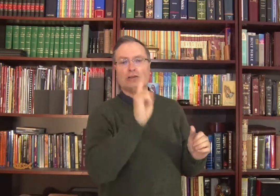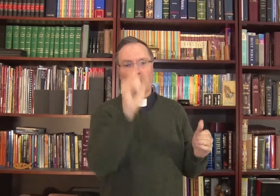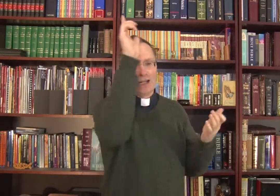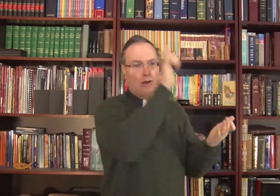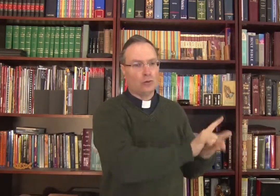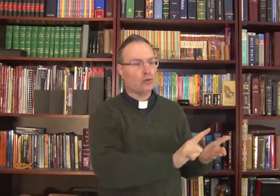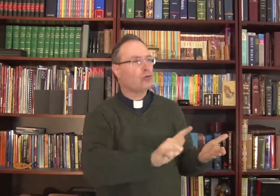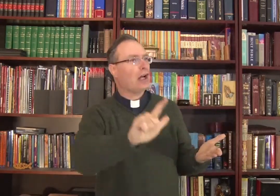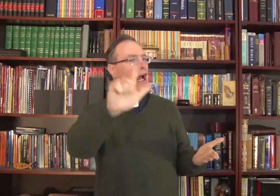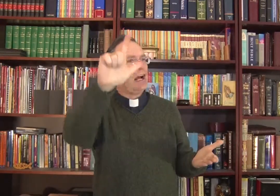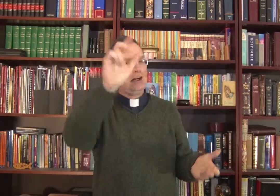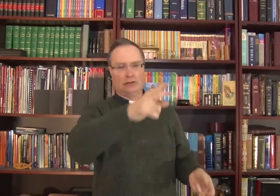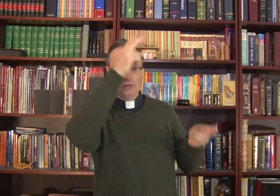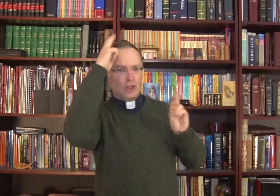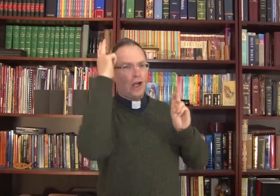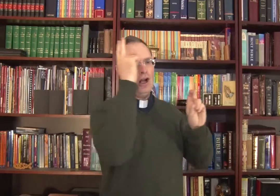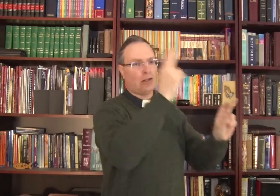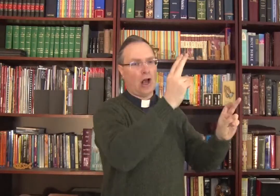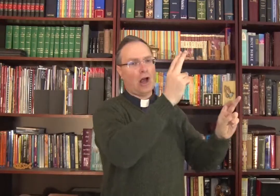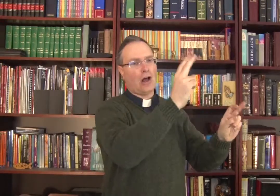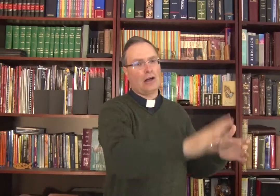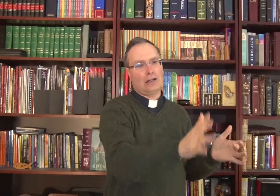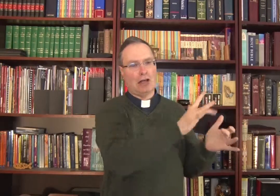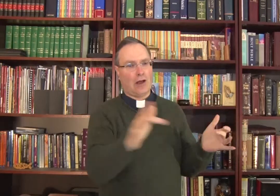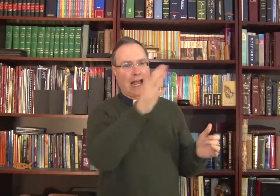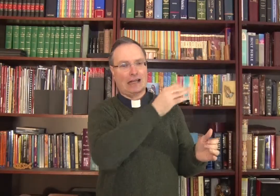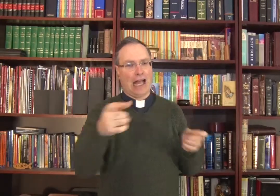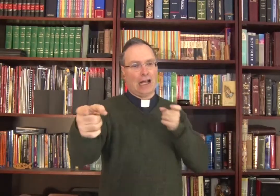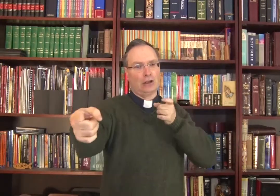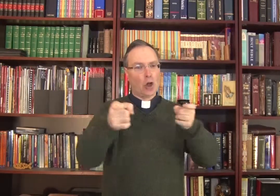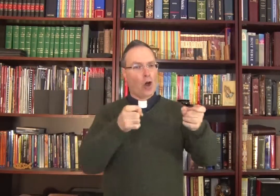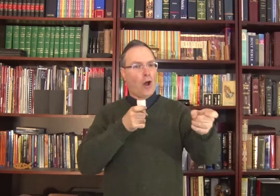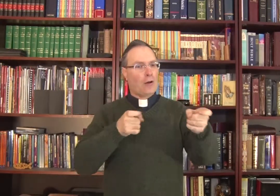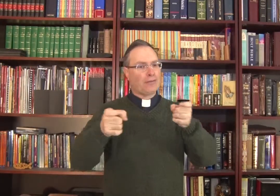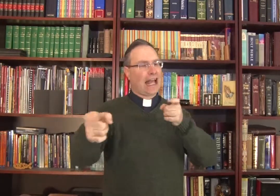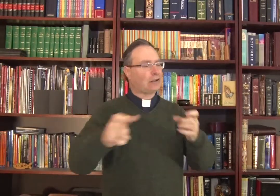soient la louange, l’honneur, la gloire et la domination,